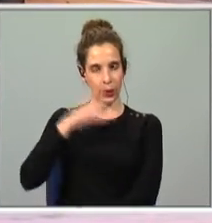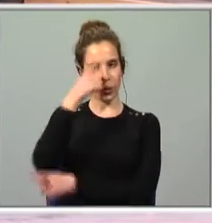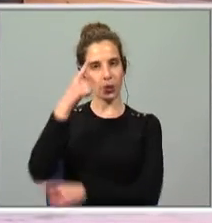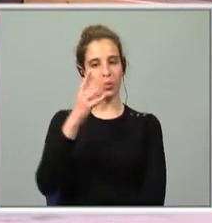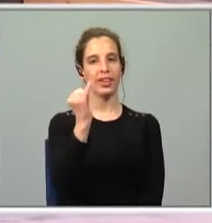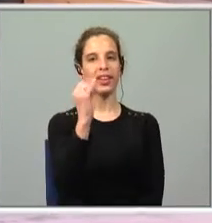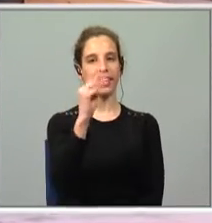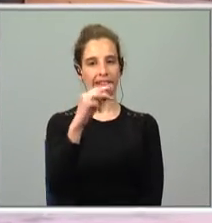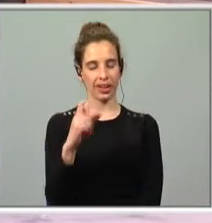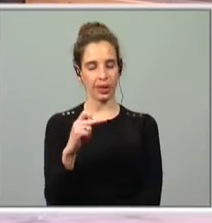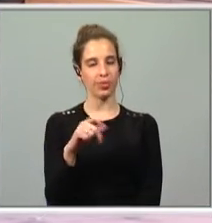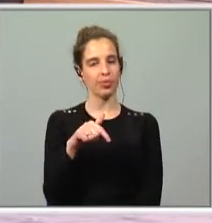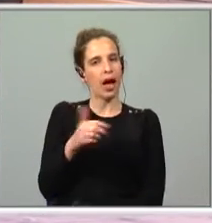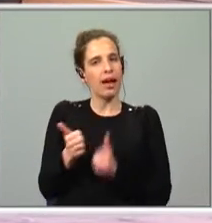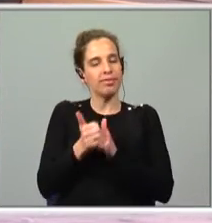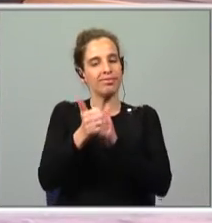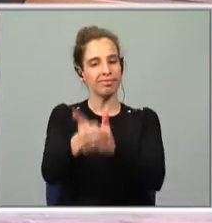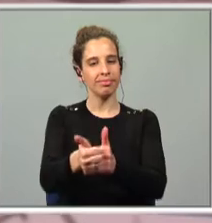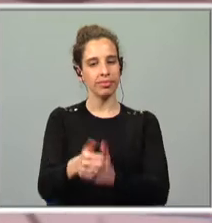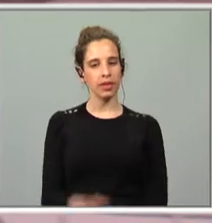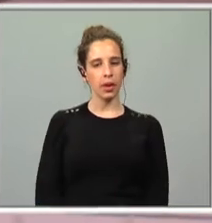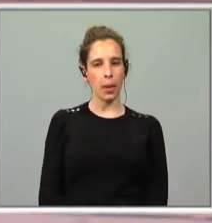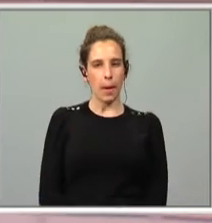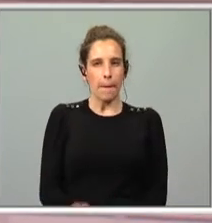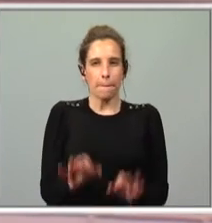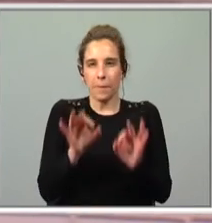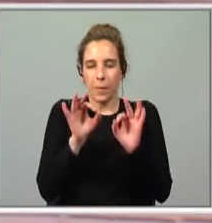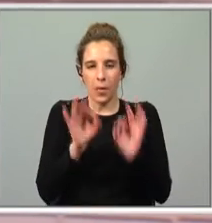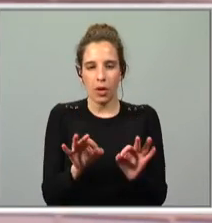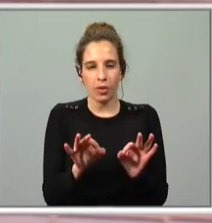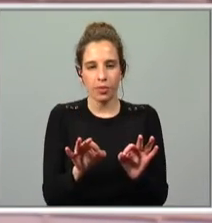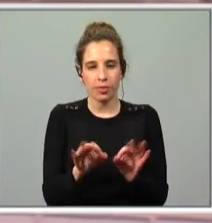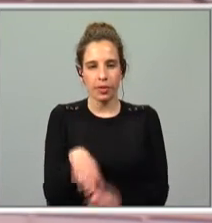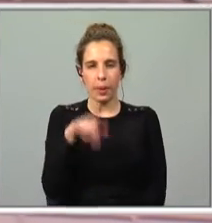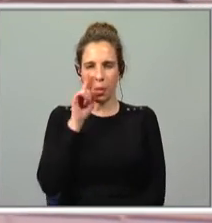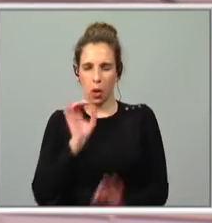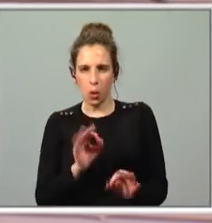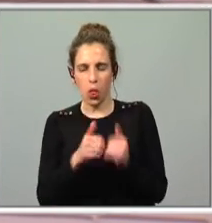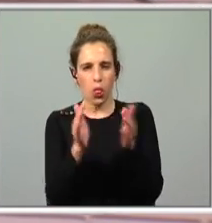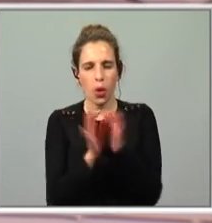professora Iza e gostar acompanhar Prontinho Prontinho Todos prontos para 伊莎老師，喜歡跟隨準備就緒 一切準備就緒